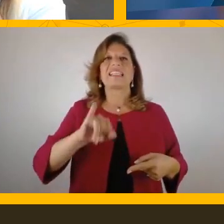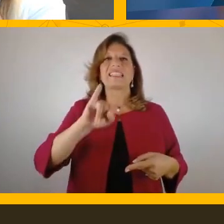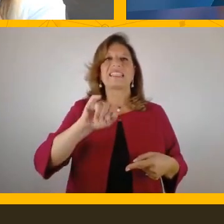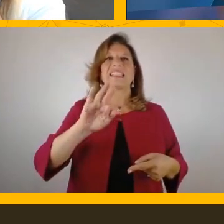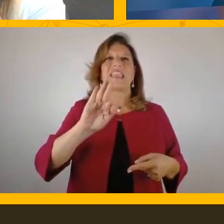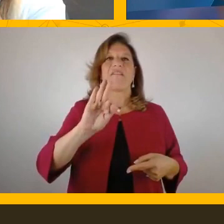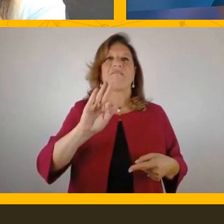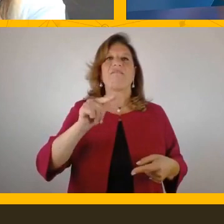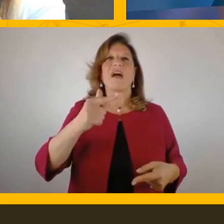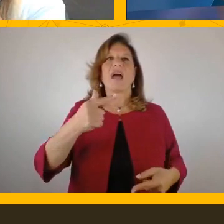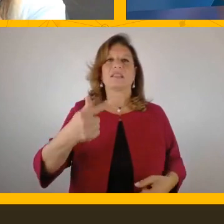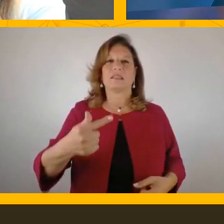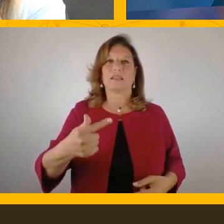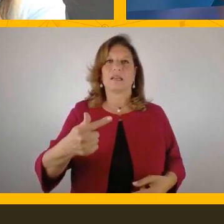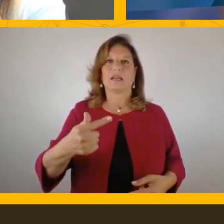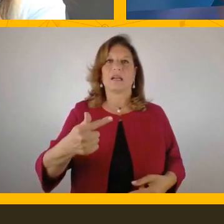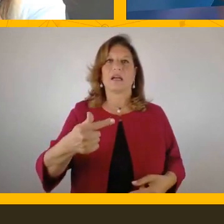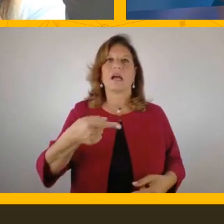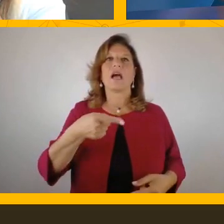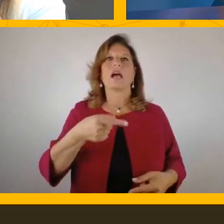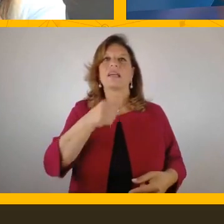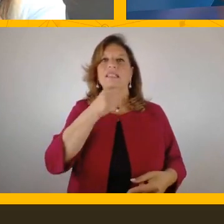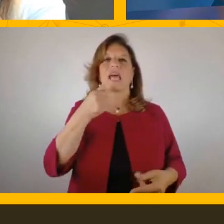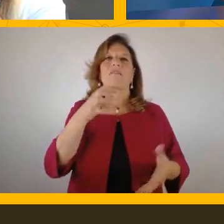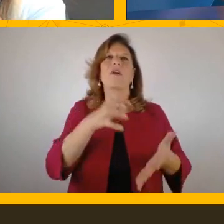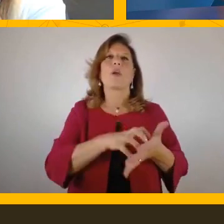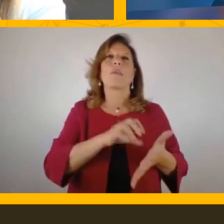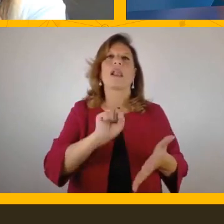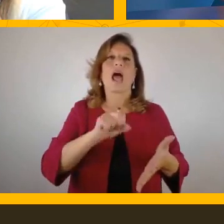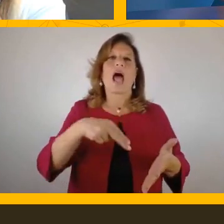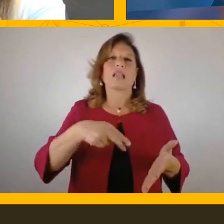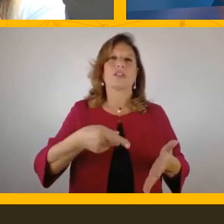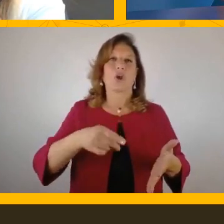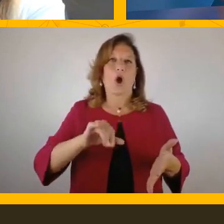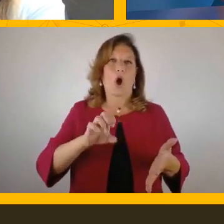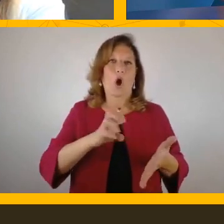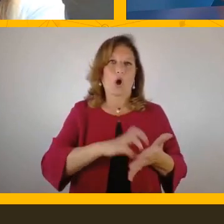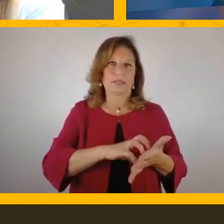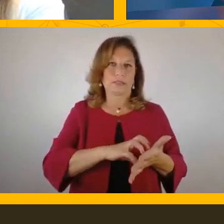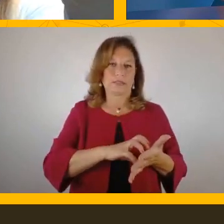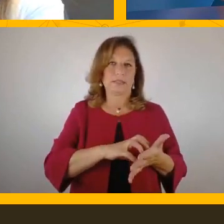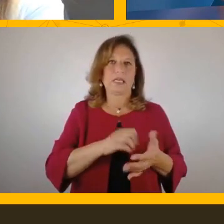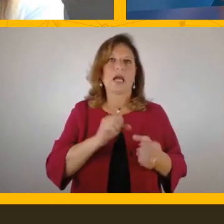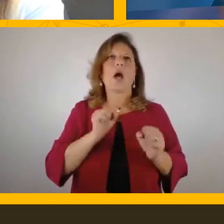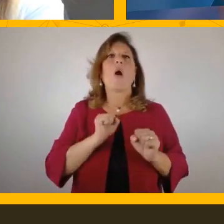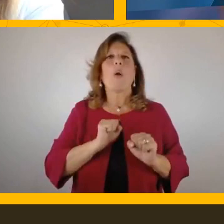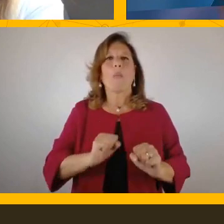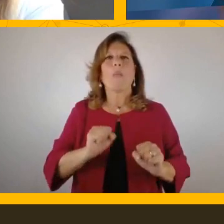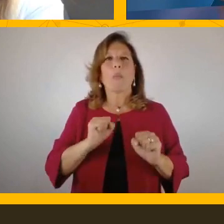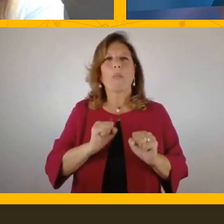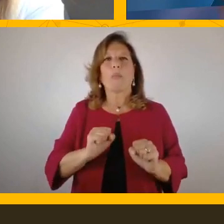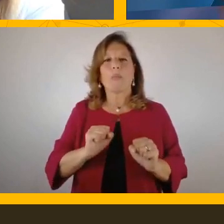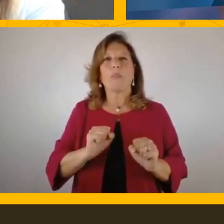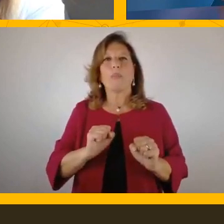Zift Z IFT sono applicazioni